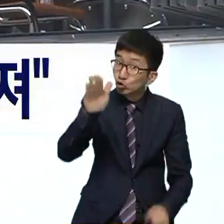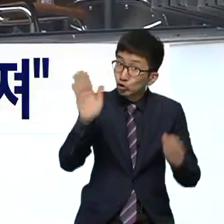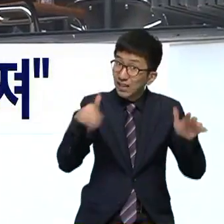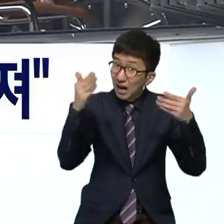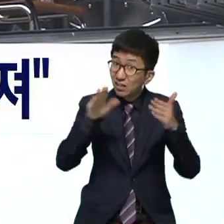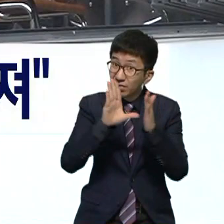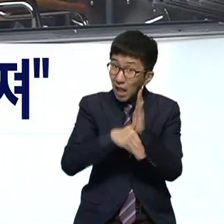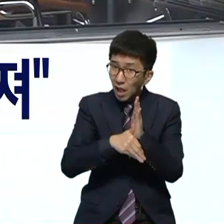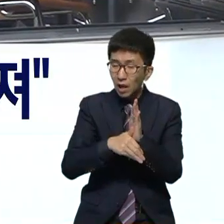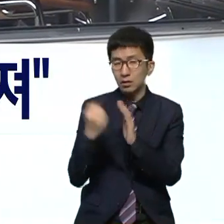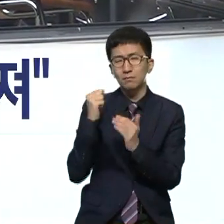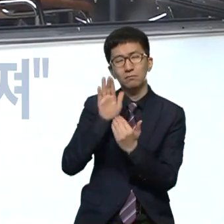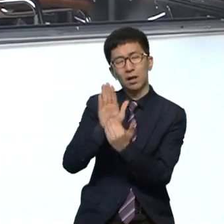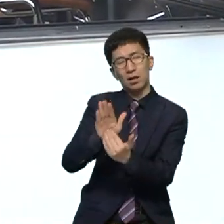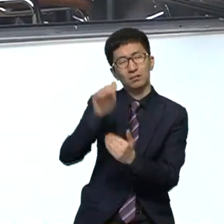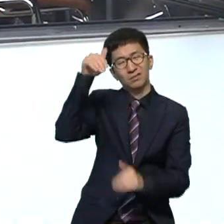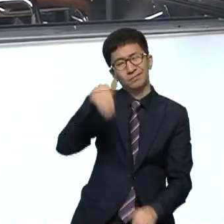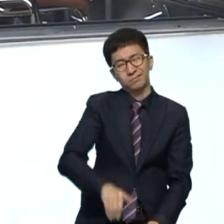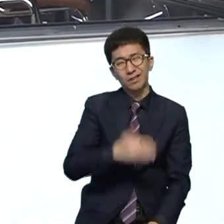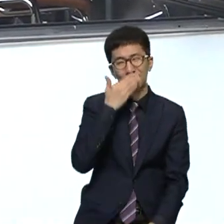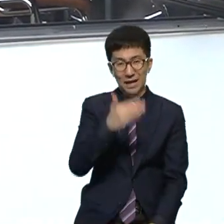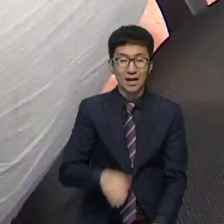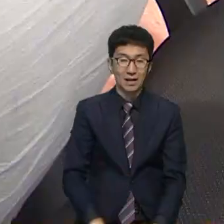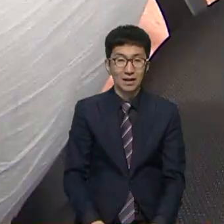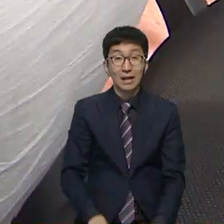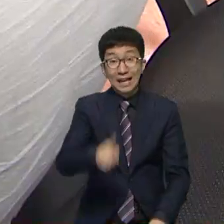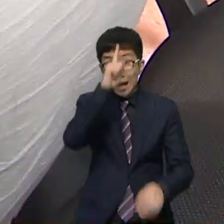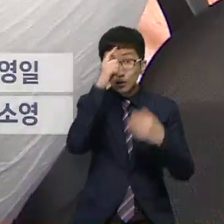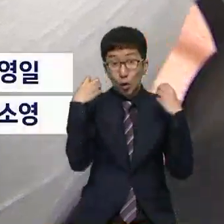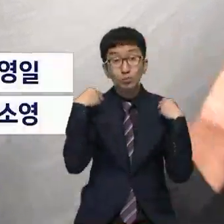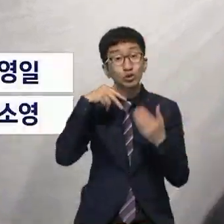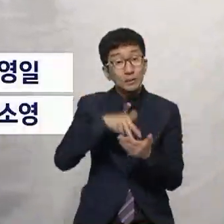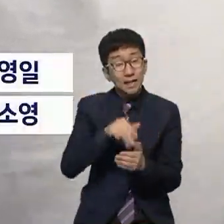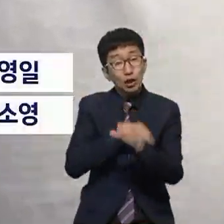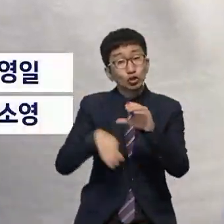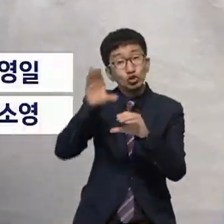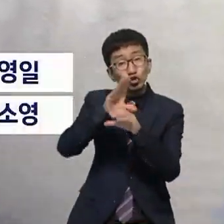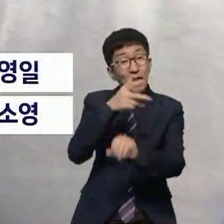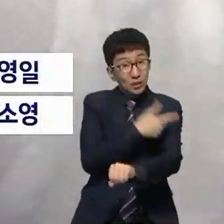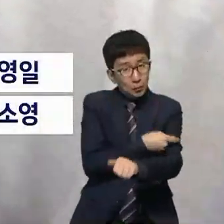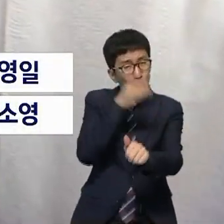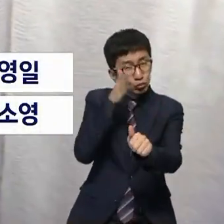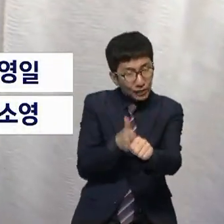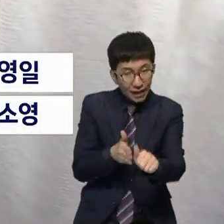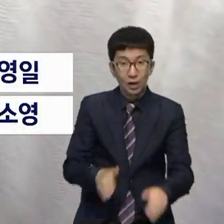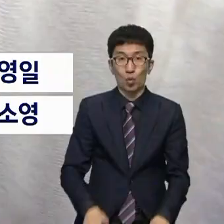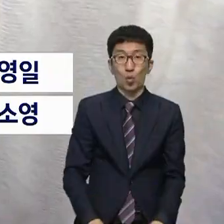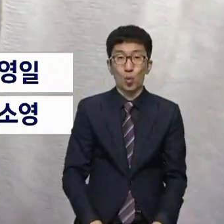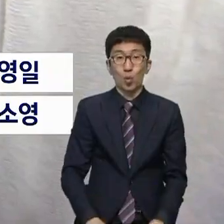이유에서입니다. 방역당국은 추가 접종을 독려하는 동시에 신속 치료 시스템과 병상 상황, 응급실